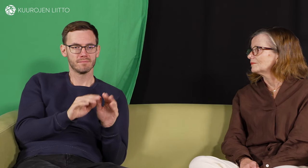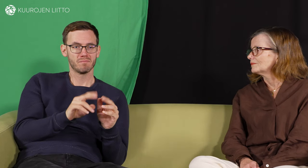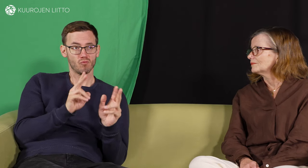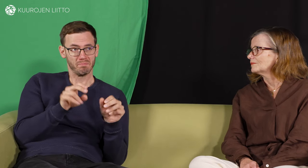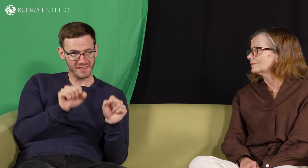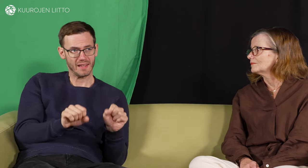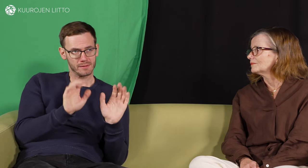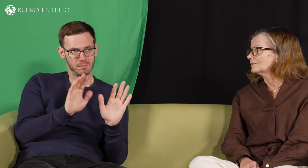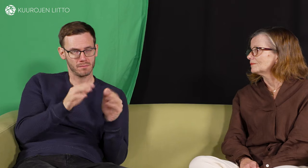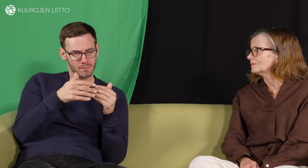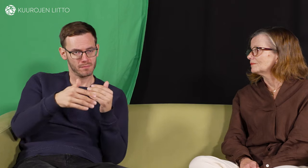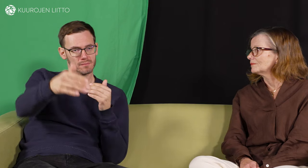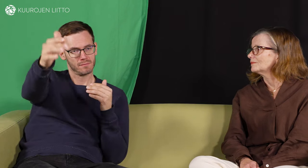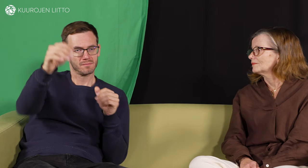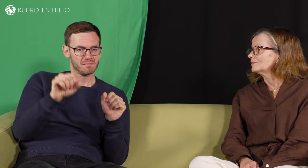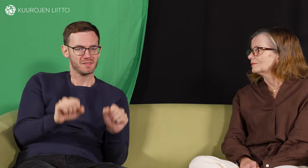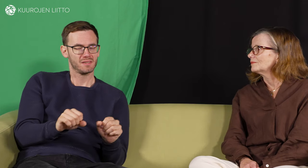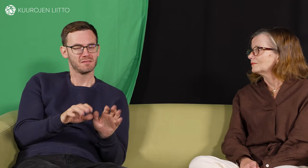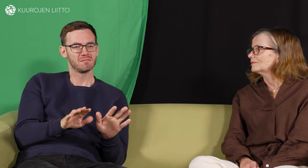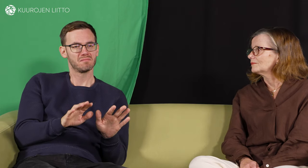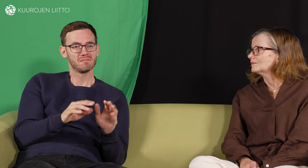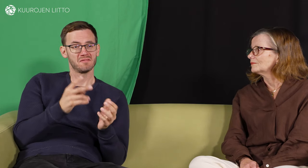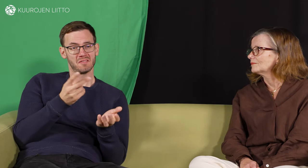Ja sellaisena sen pitää säilyä.